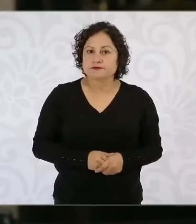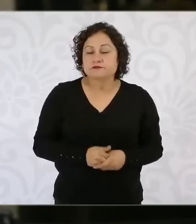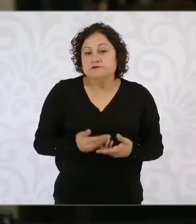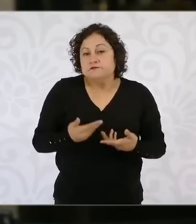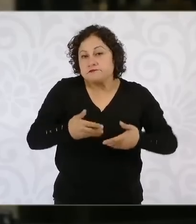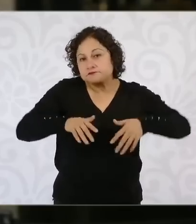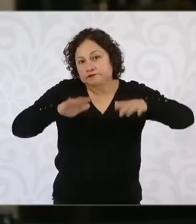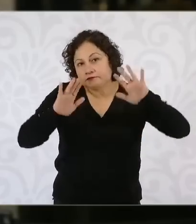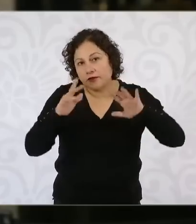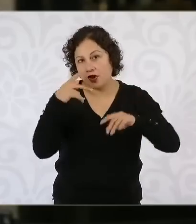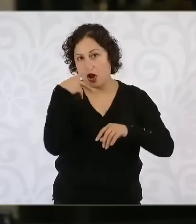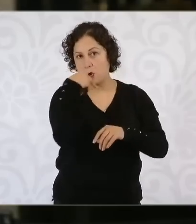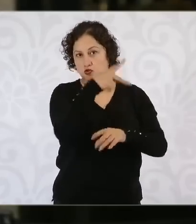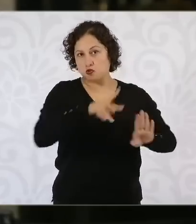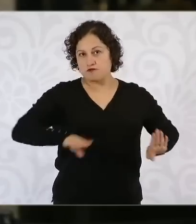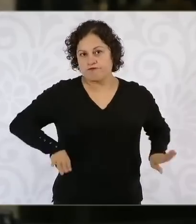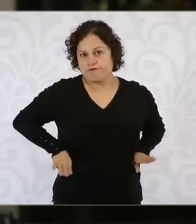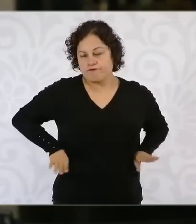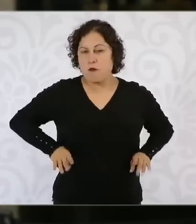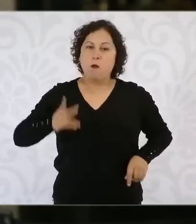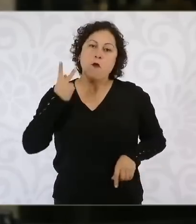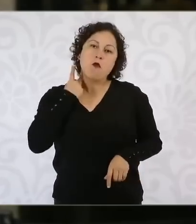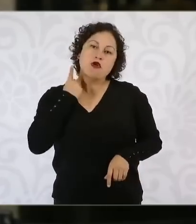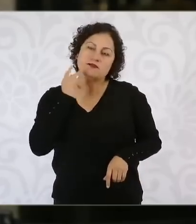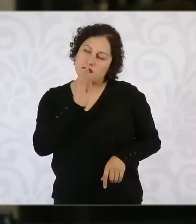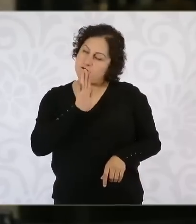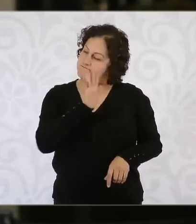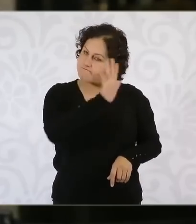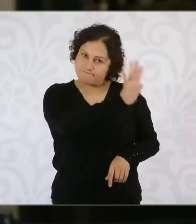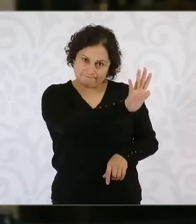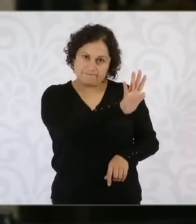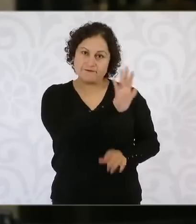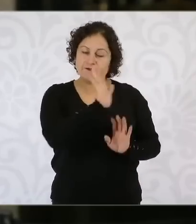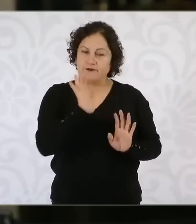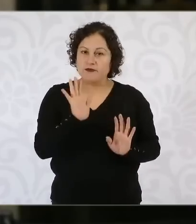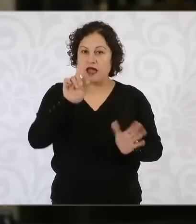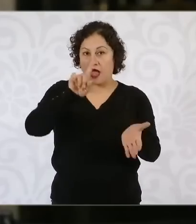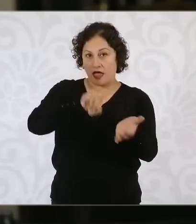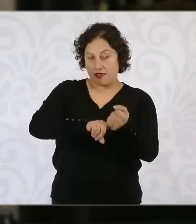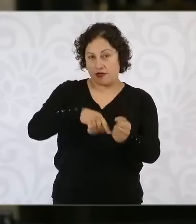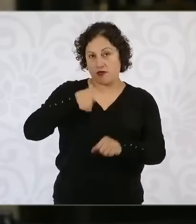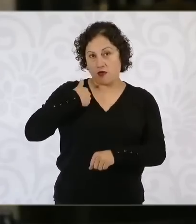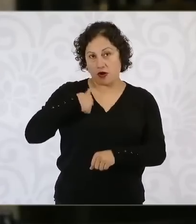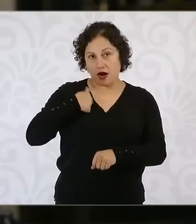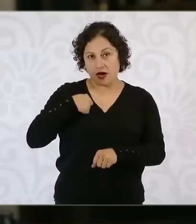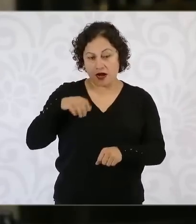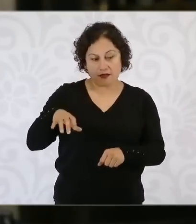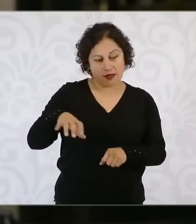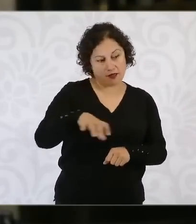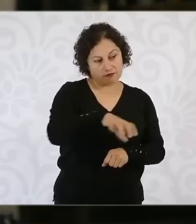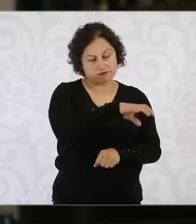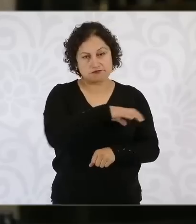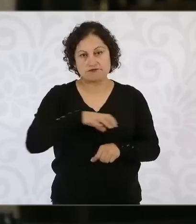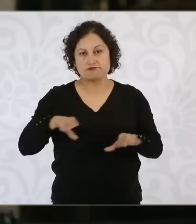propia política estamos entendidos eh las propias provincias canadienses en vender eh o no vender o